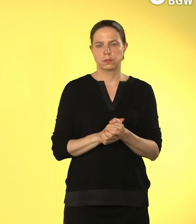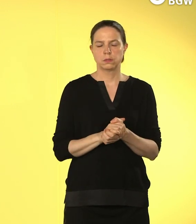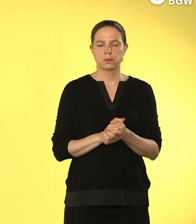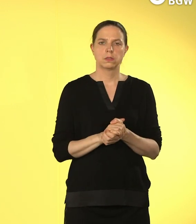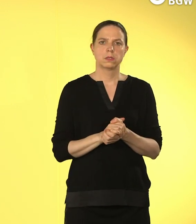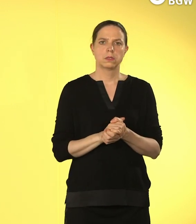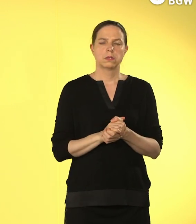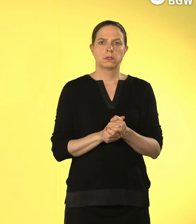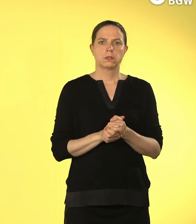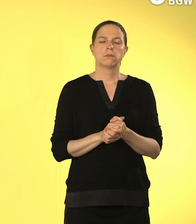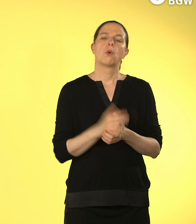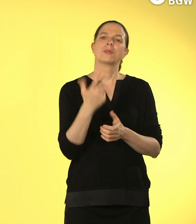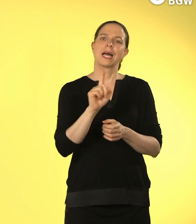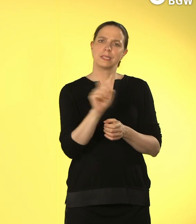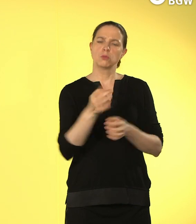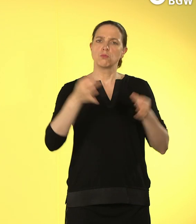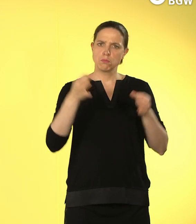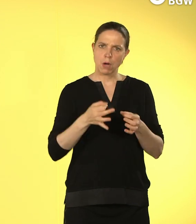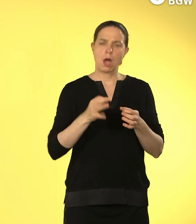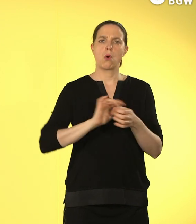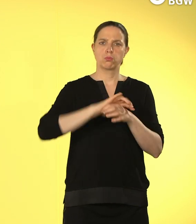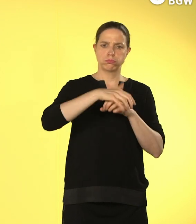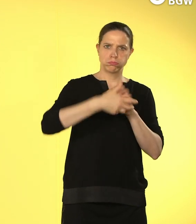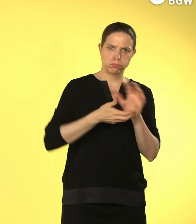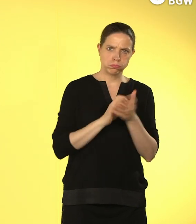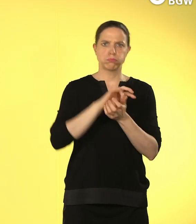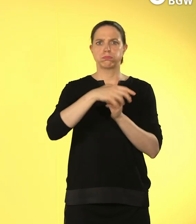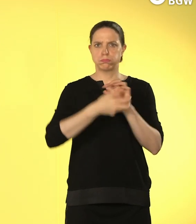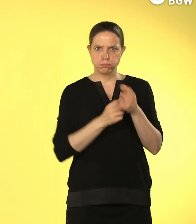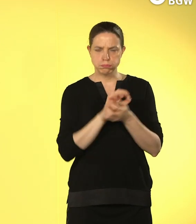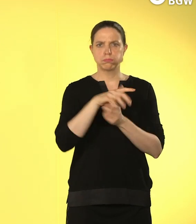Alle Bereiche der Hände einreiben und befeuchten.